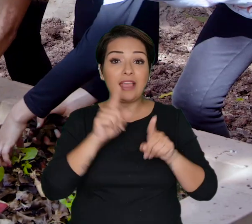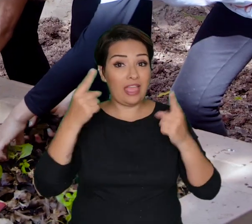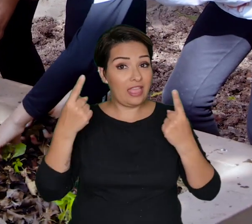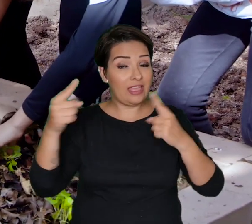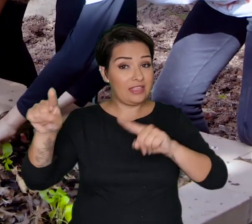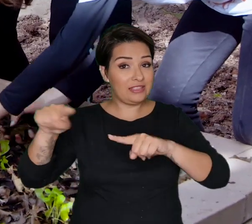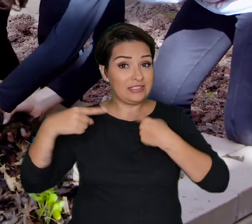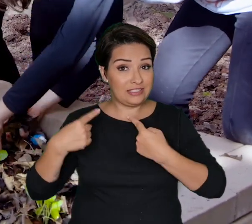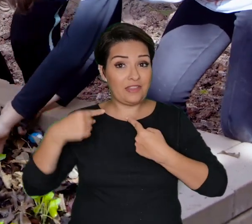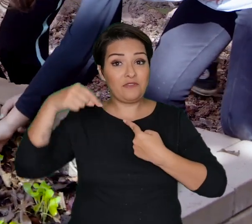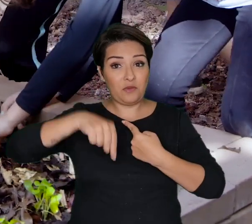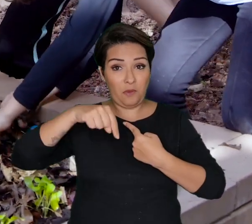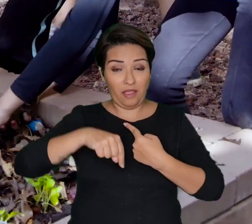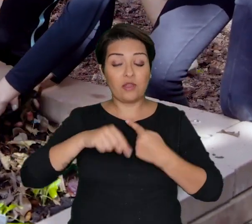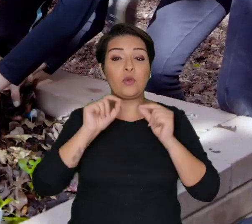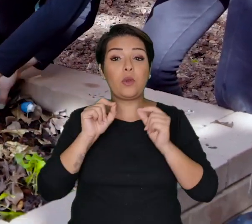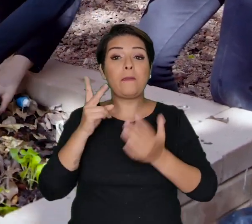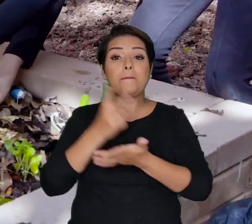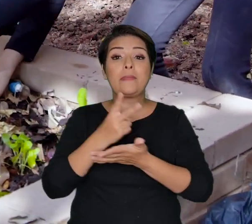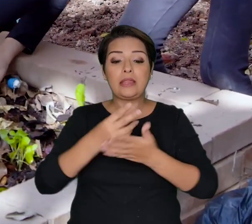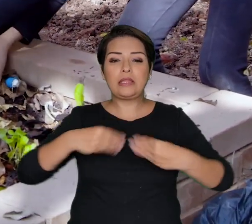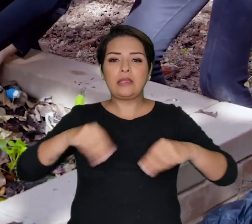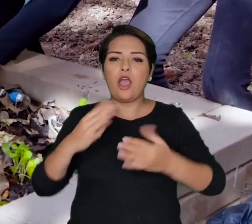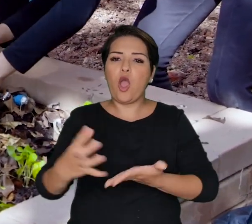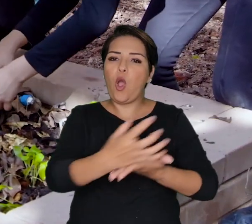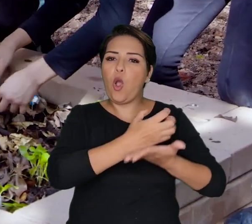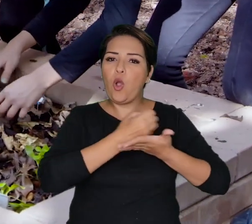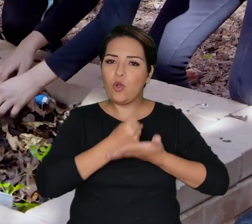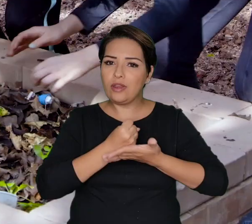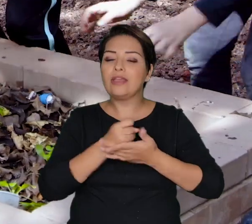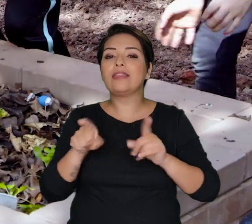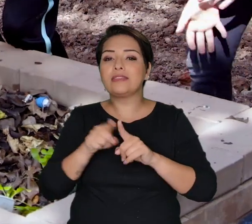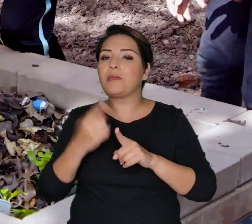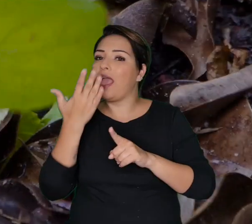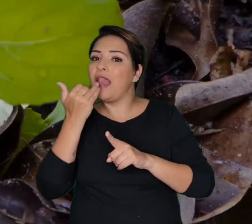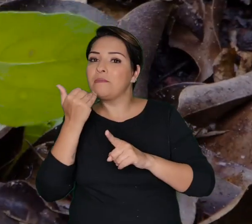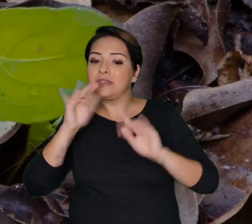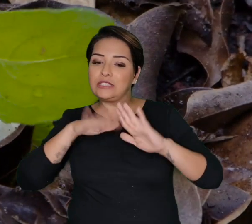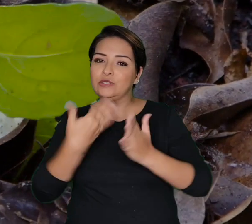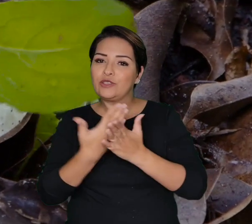Esse é um desafio muito grande para a gente aqui, que é manter as plantas, colher e levar para a alimentação escolar.